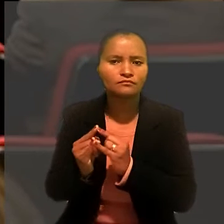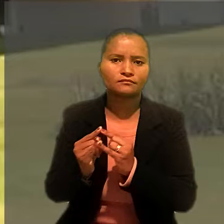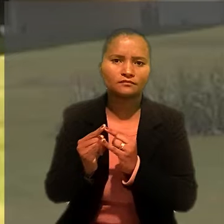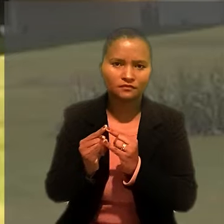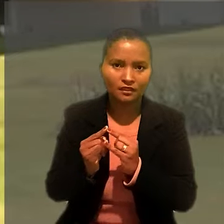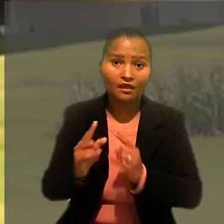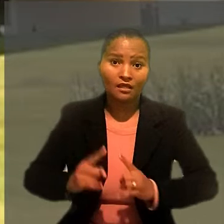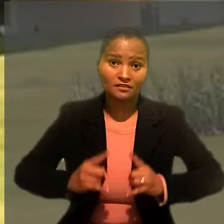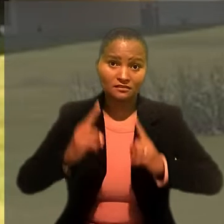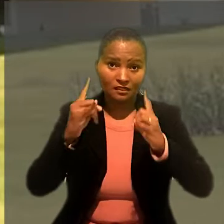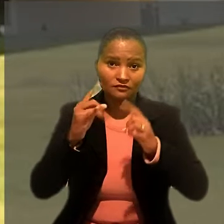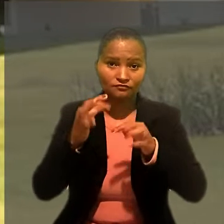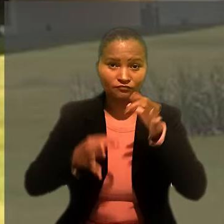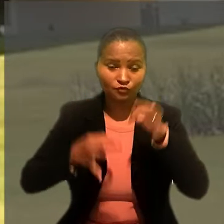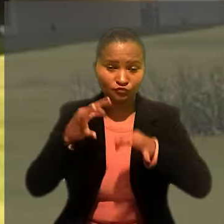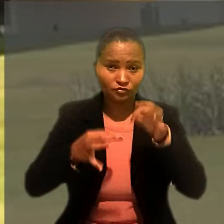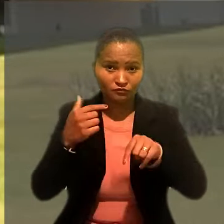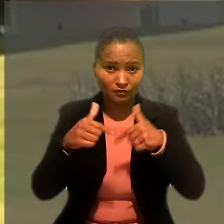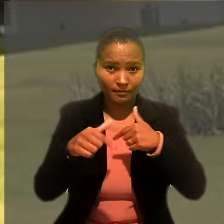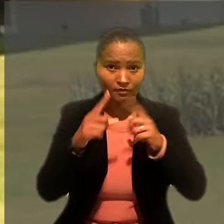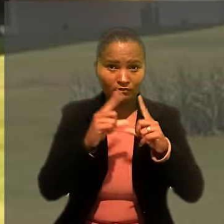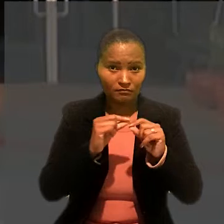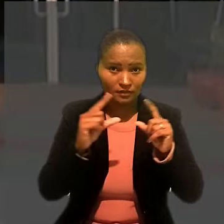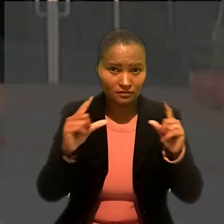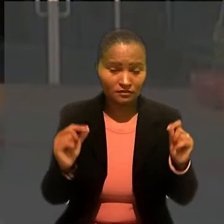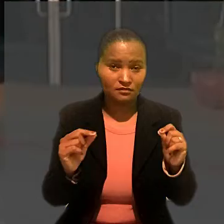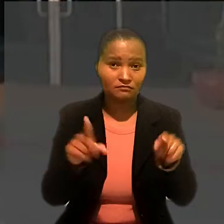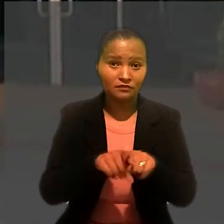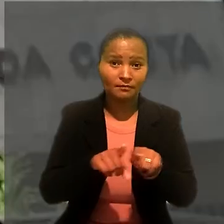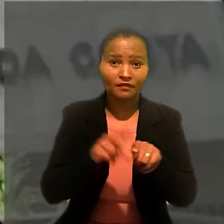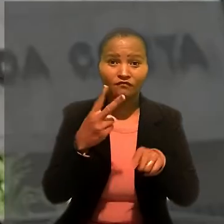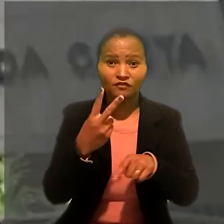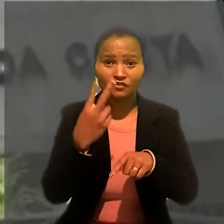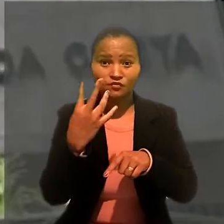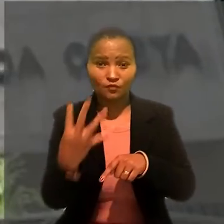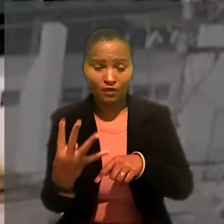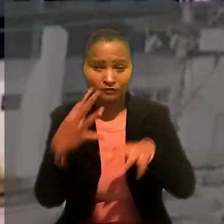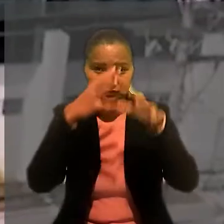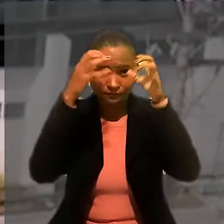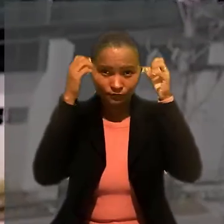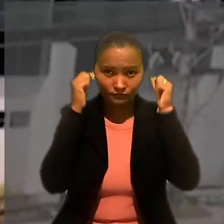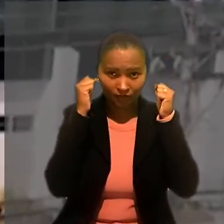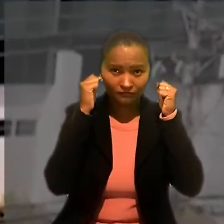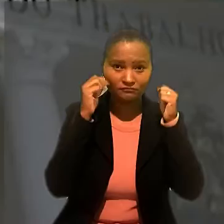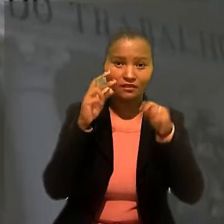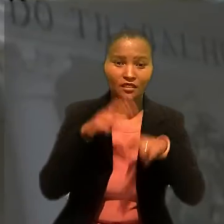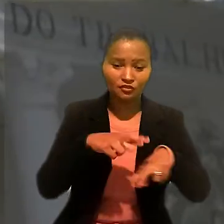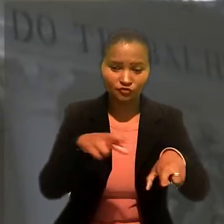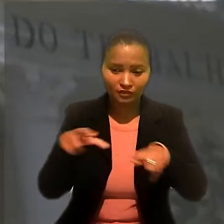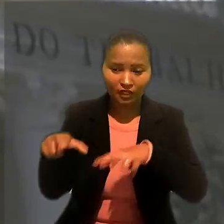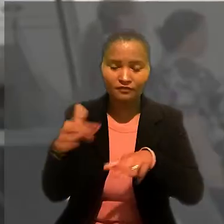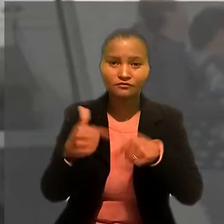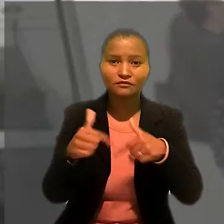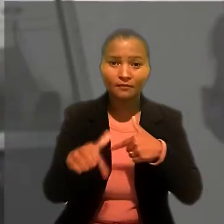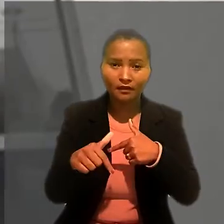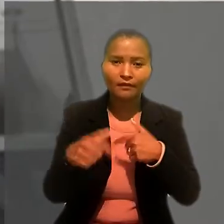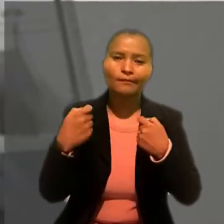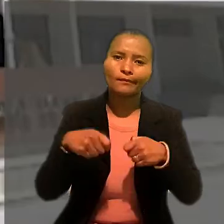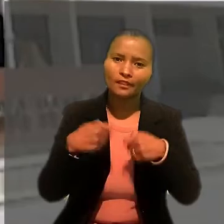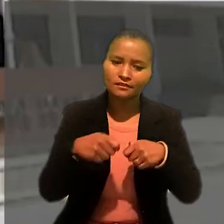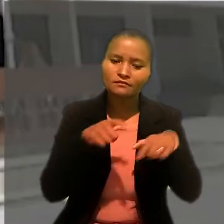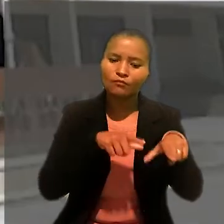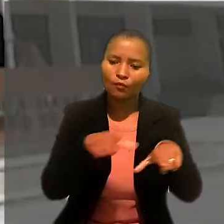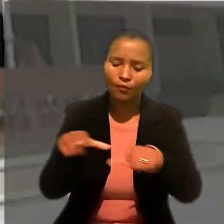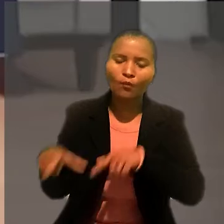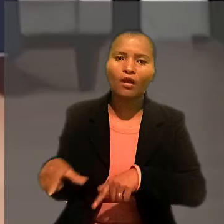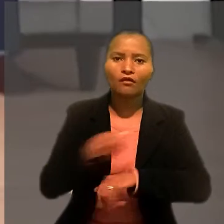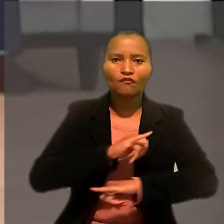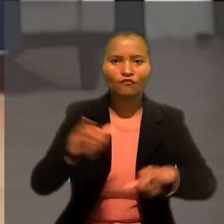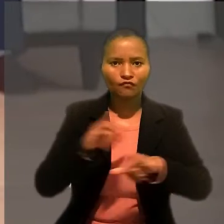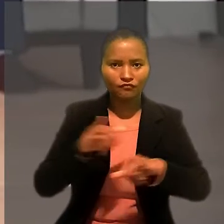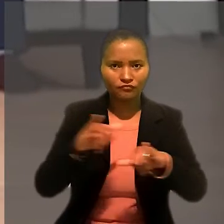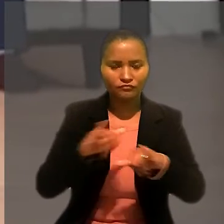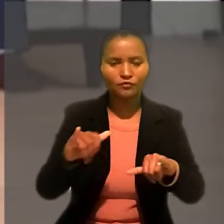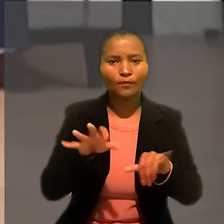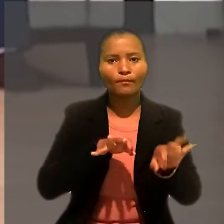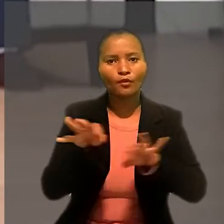A sede da Justiça do Trabalho, em Brasília, e os 24 Tribunais Regionais do Trabalho devem atuar como pontos de divulgação do projeto Liberdade no Ar.